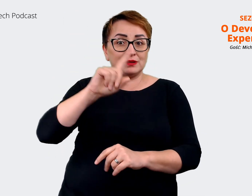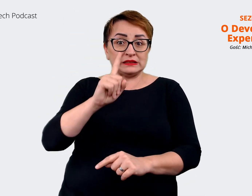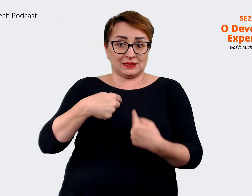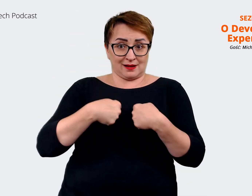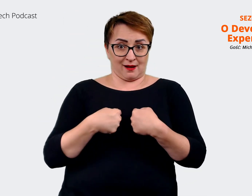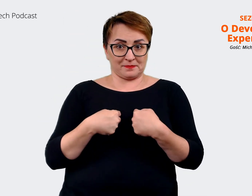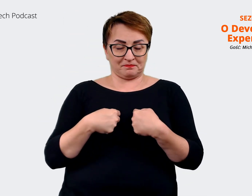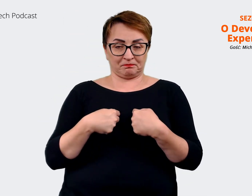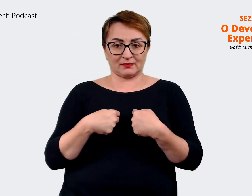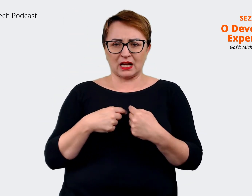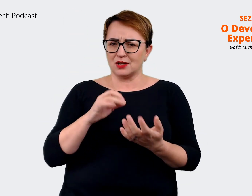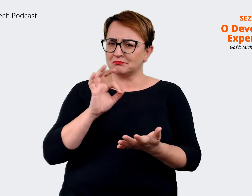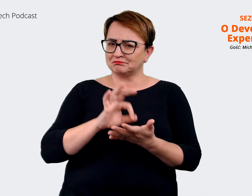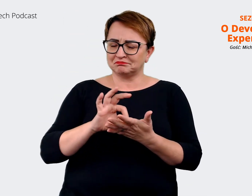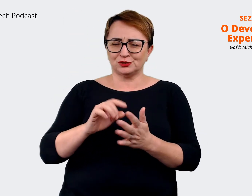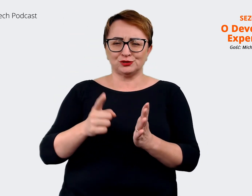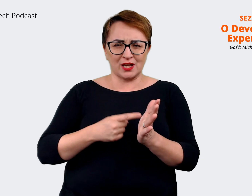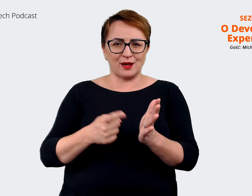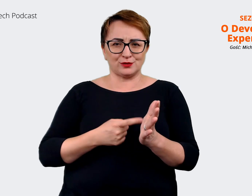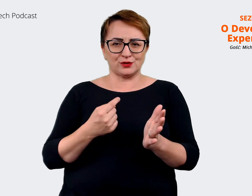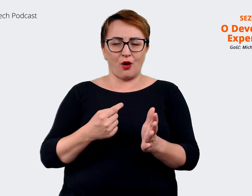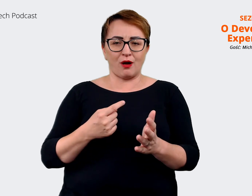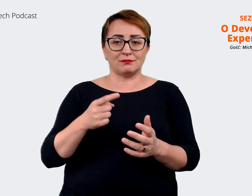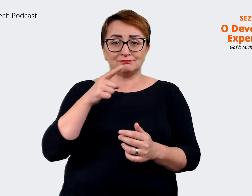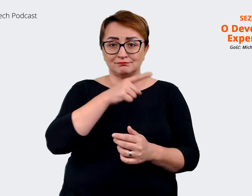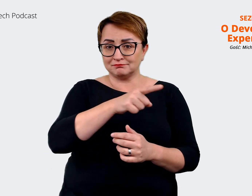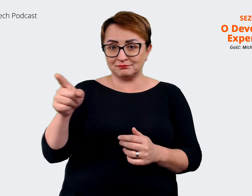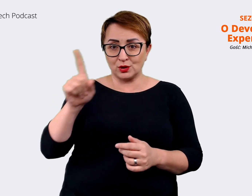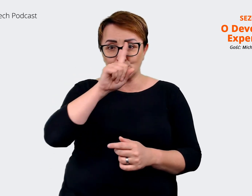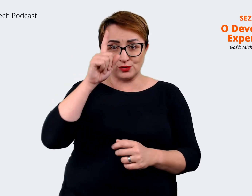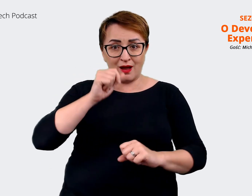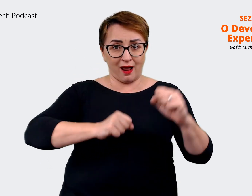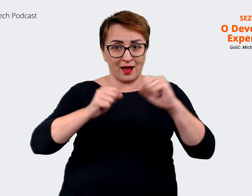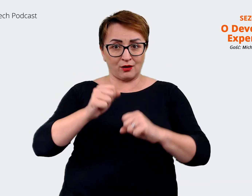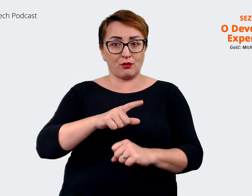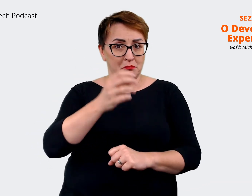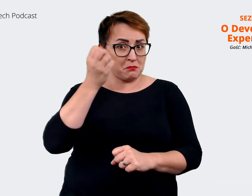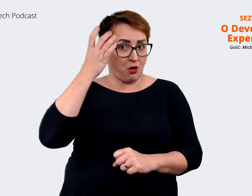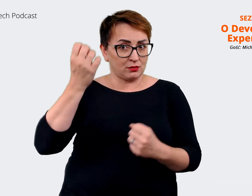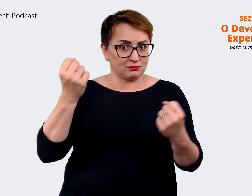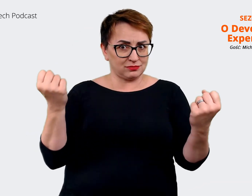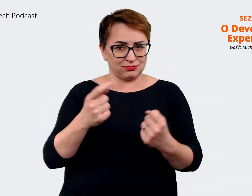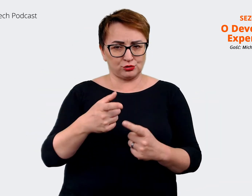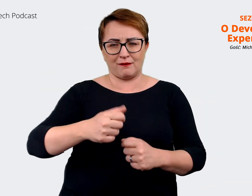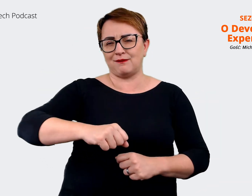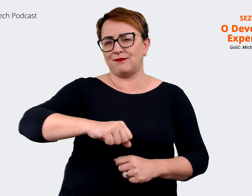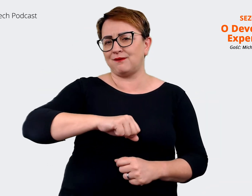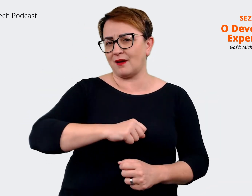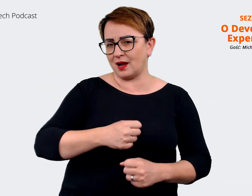że właśnie takich ludzi tu w Allegro spotykam i to jest, to jest mega mega fajne. I ci ludzie będąc